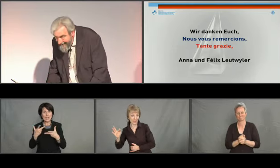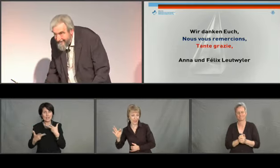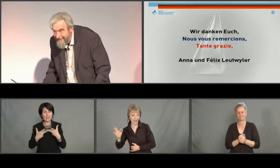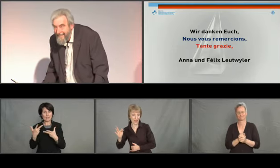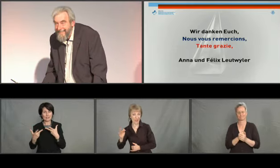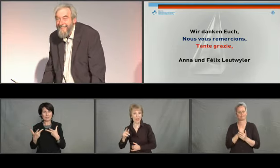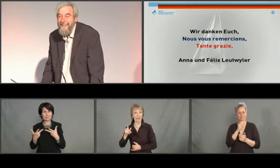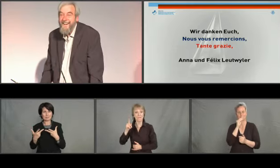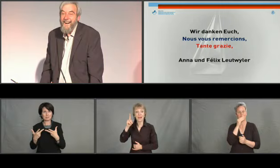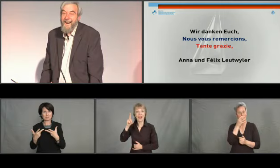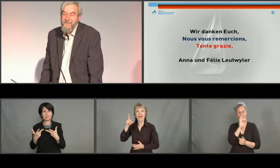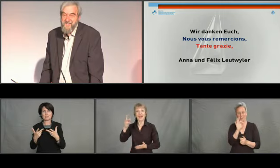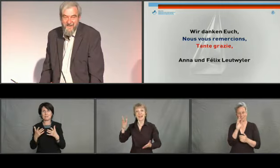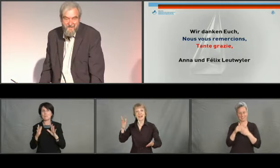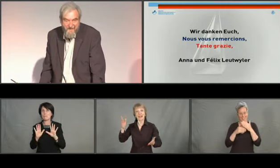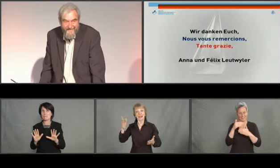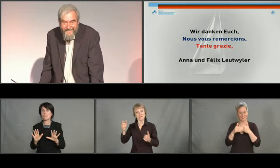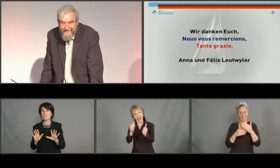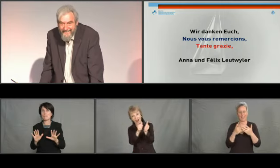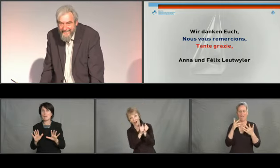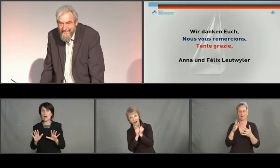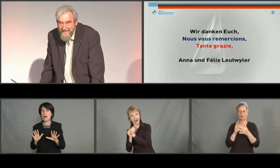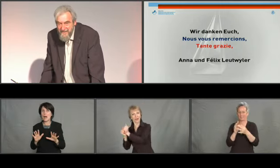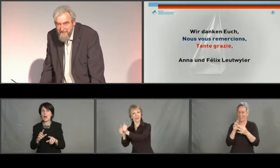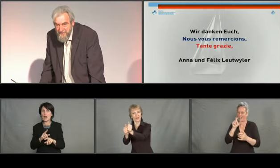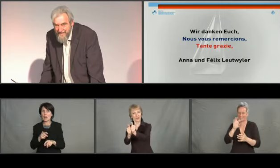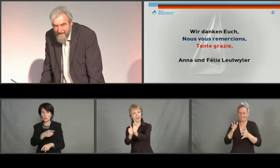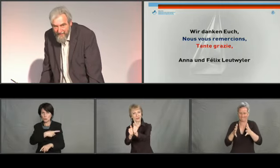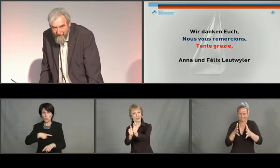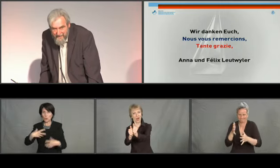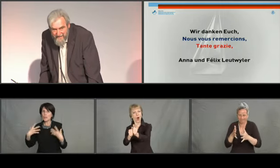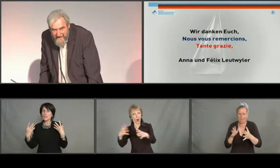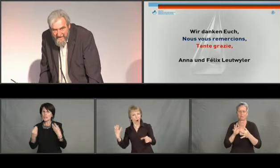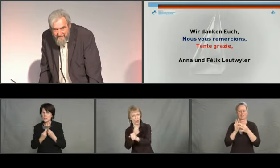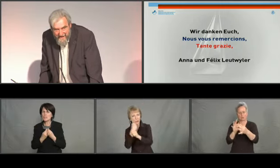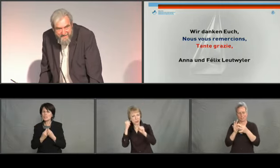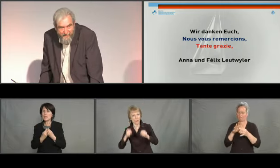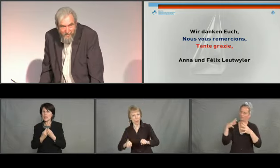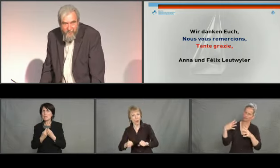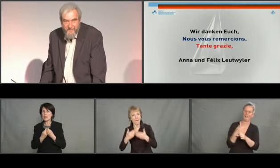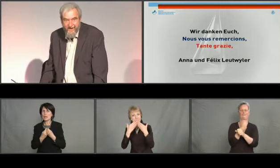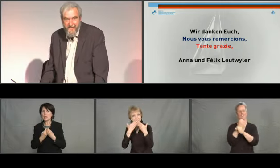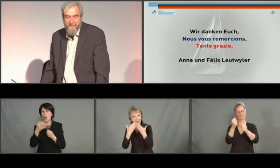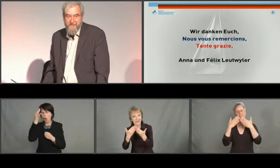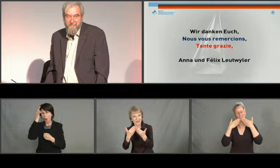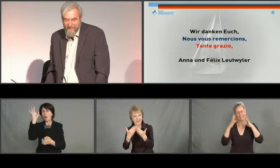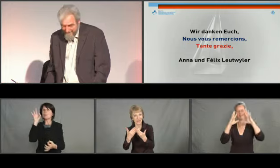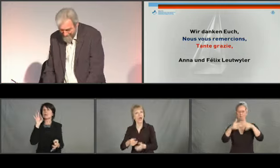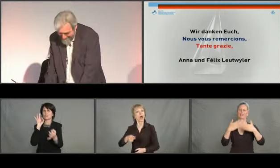Mais ensemble nous arrivons. Merci beaucoup, Danke Vilmal.